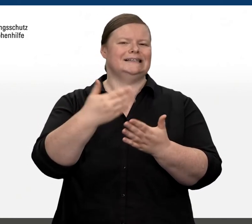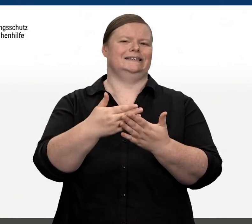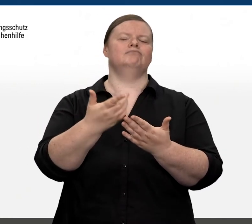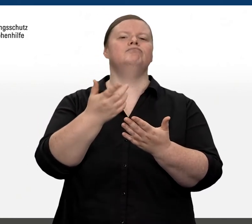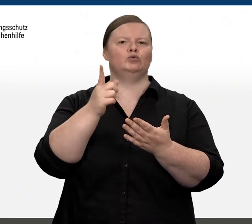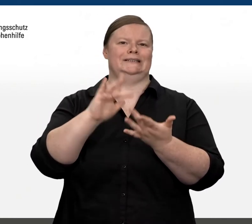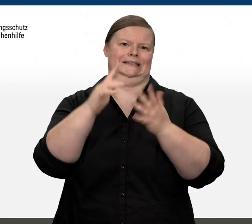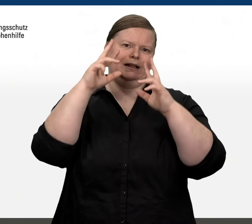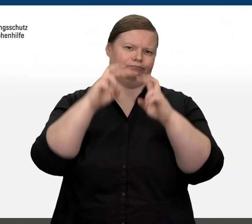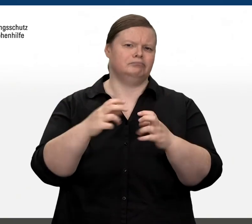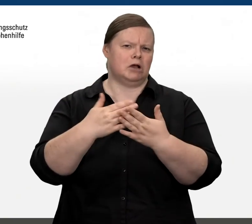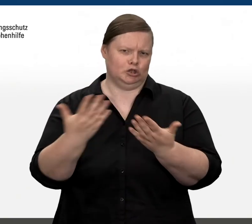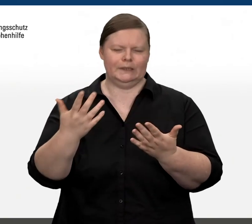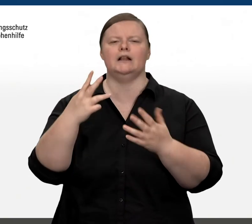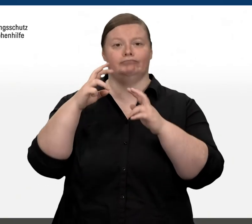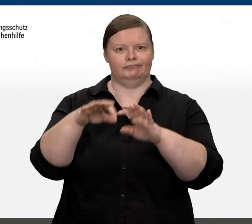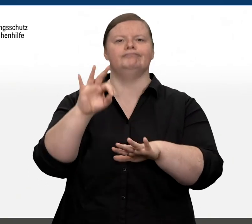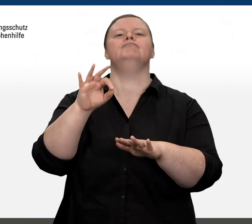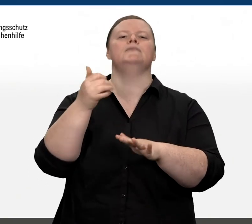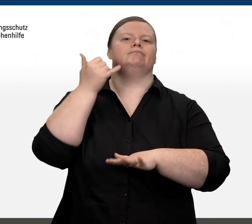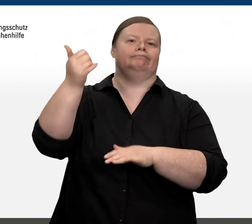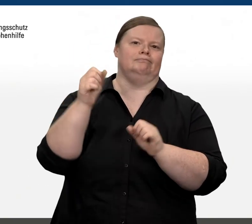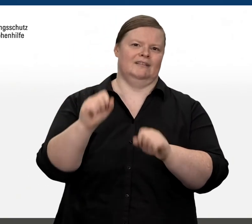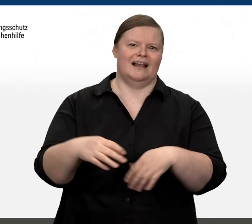erfahren Sie u.a. im Internet.